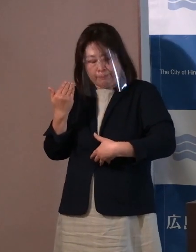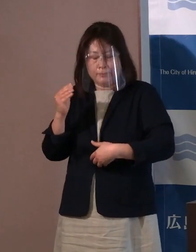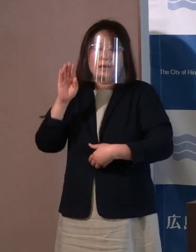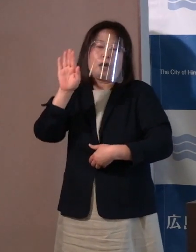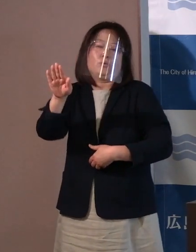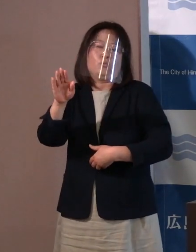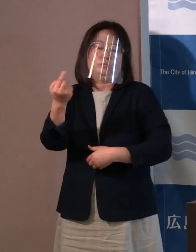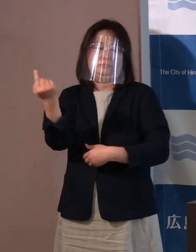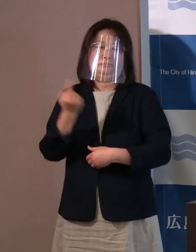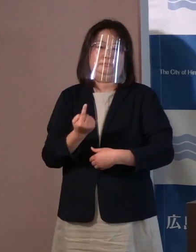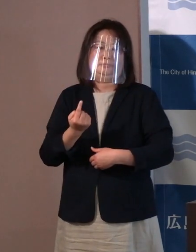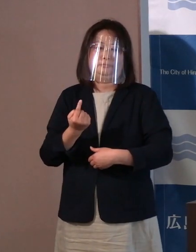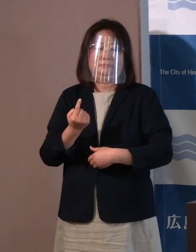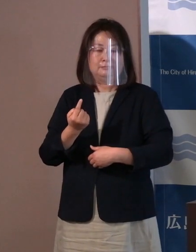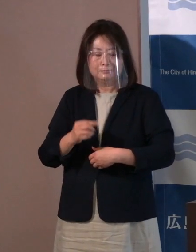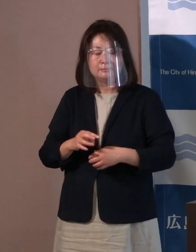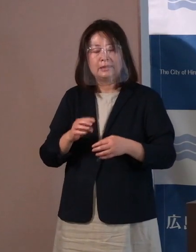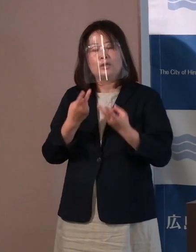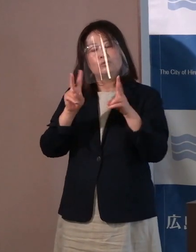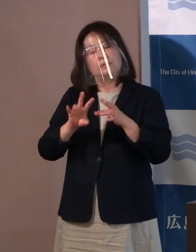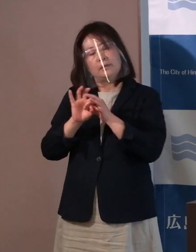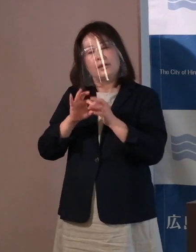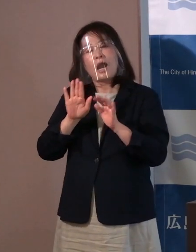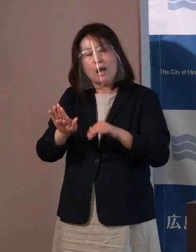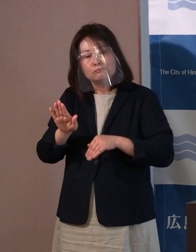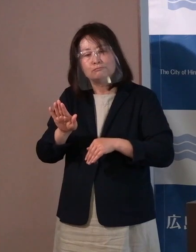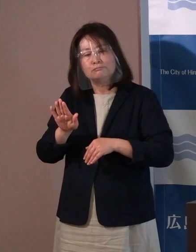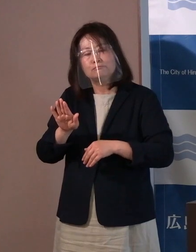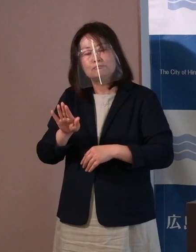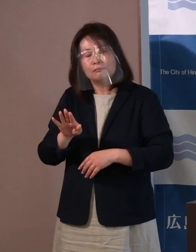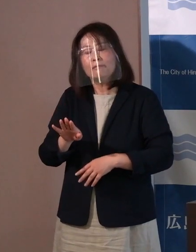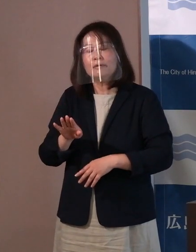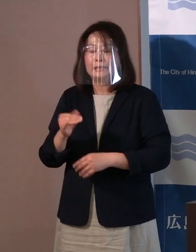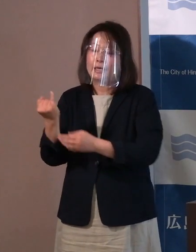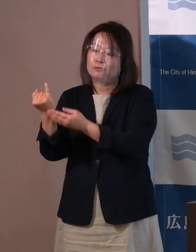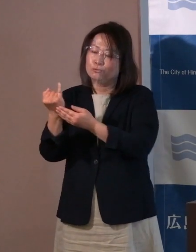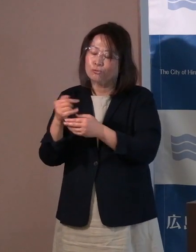ゆかりのある方だからということもあって､ まず引用しようというふうにしました｡